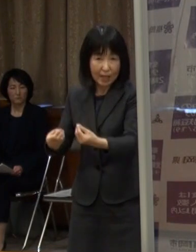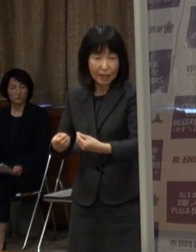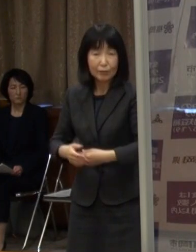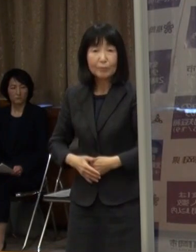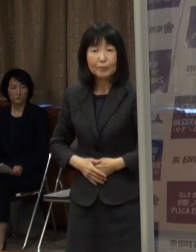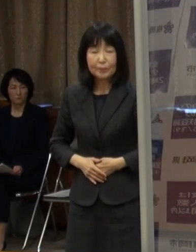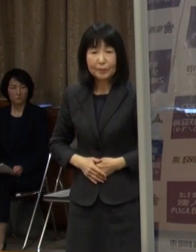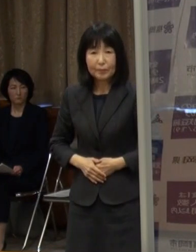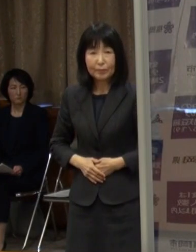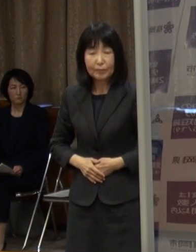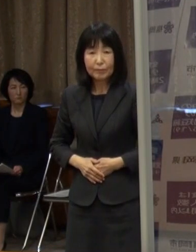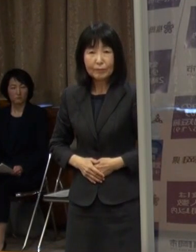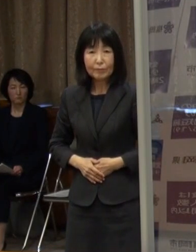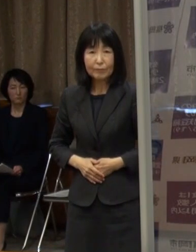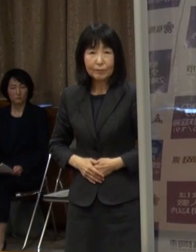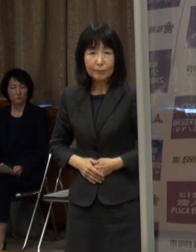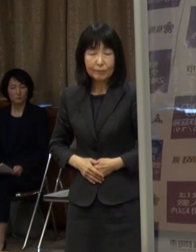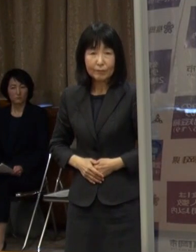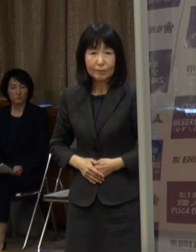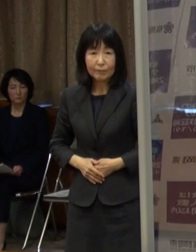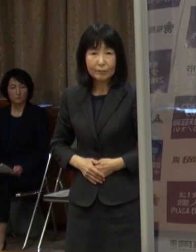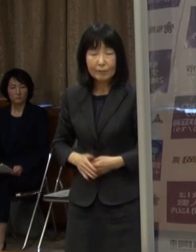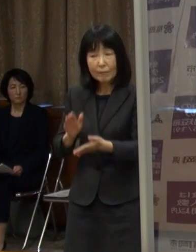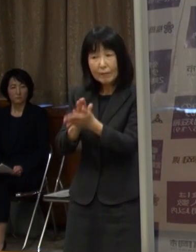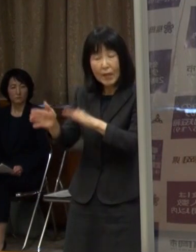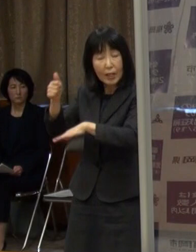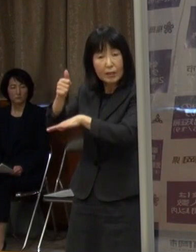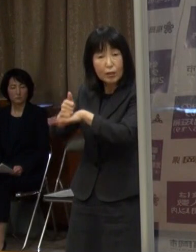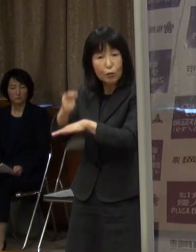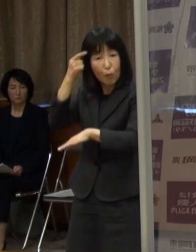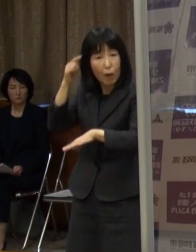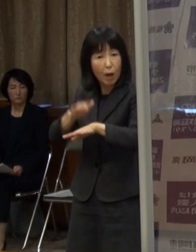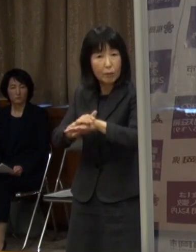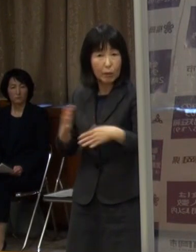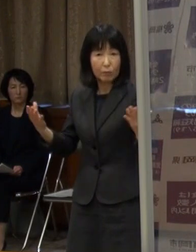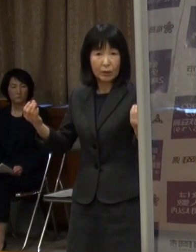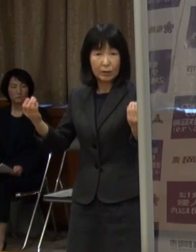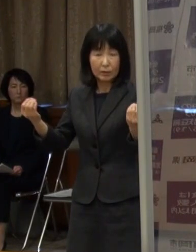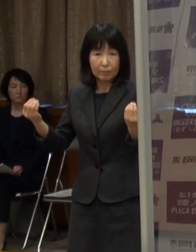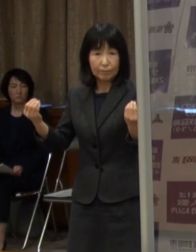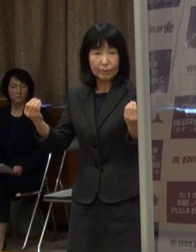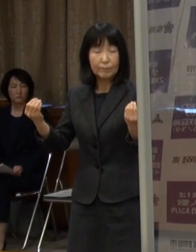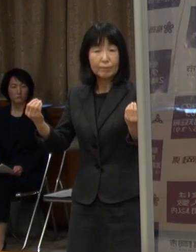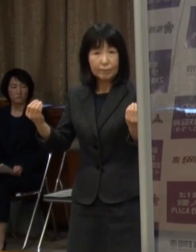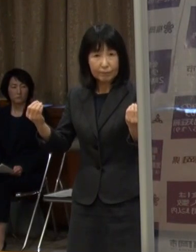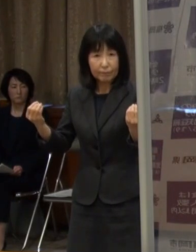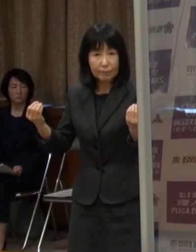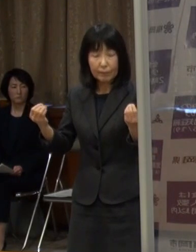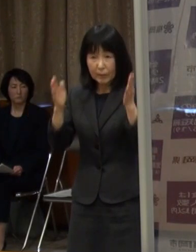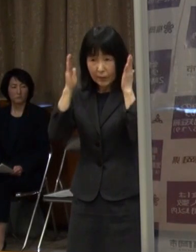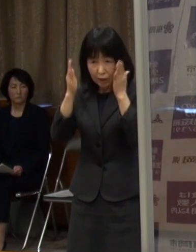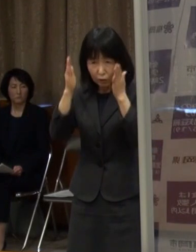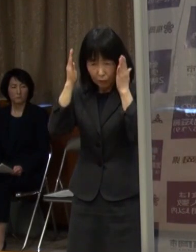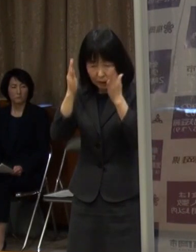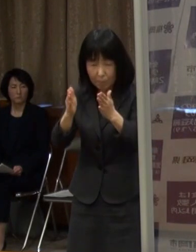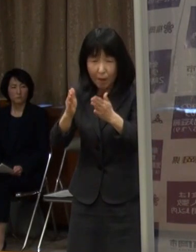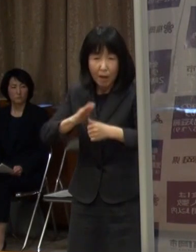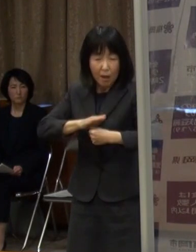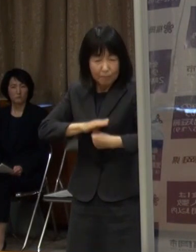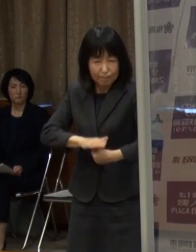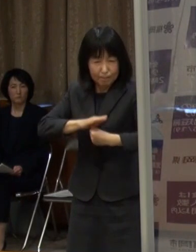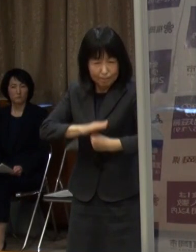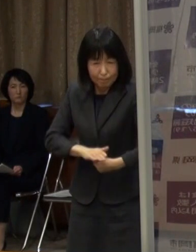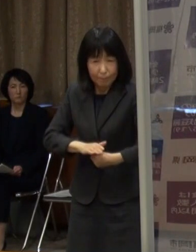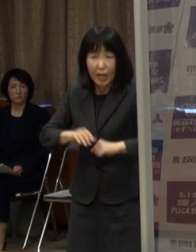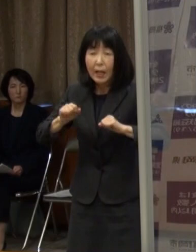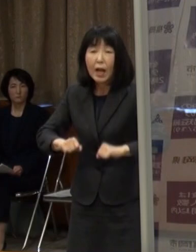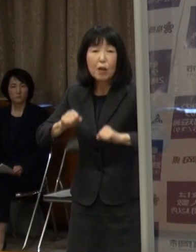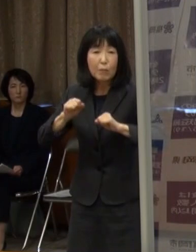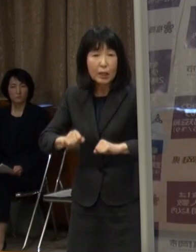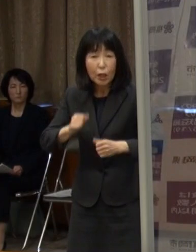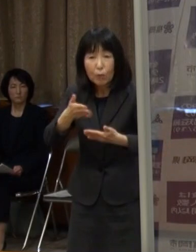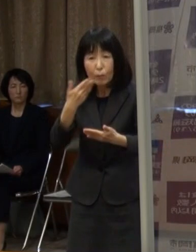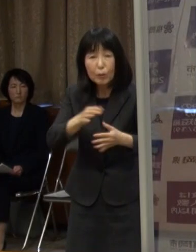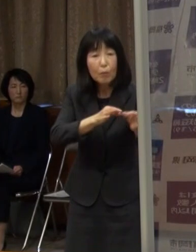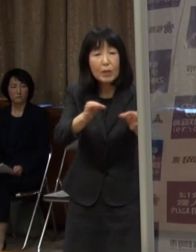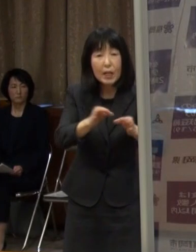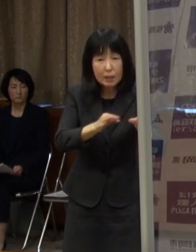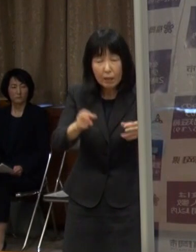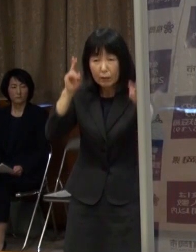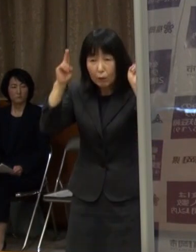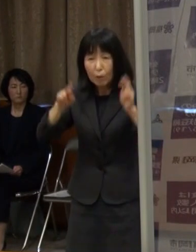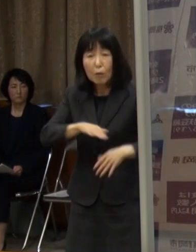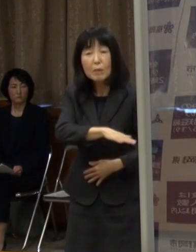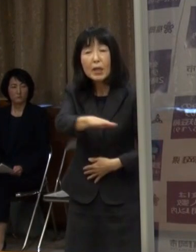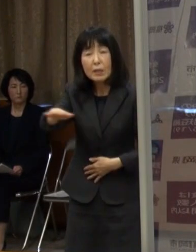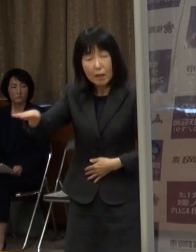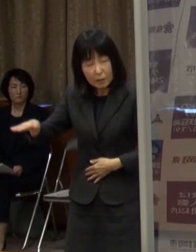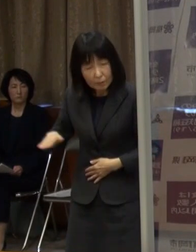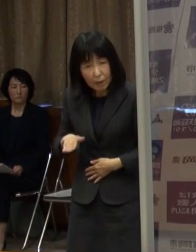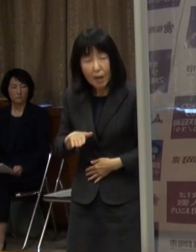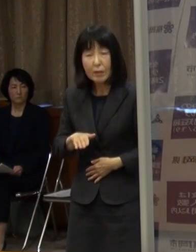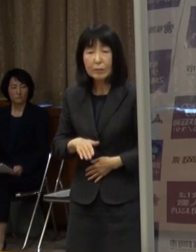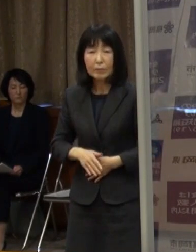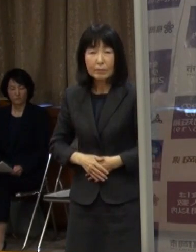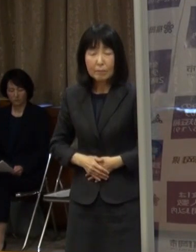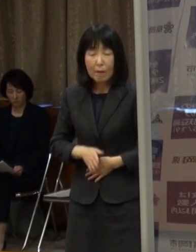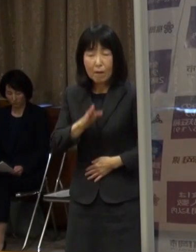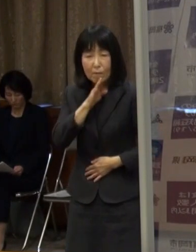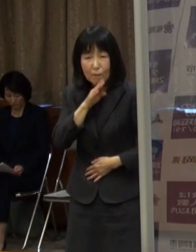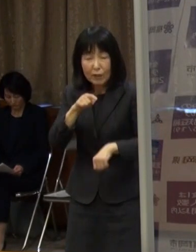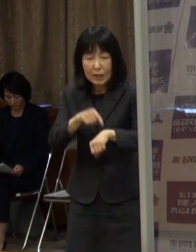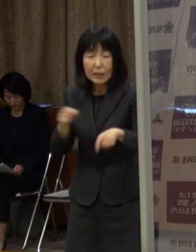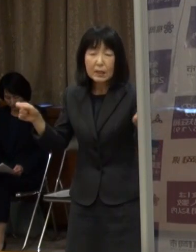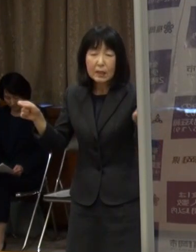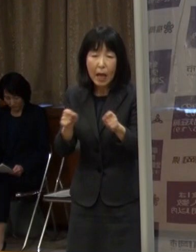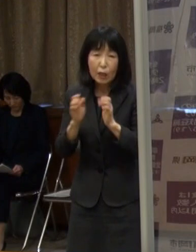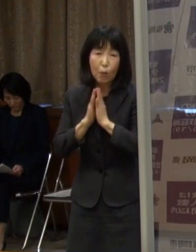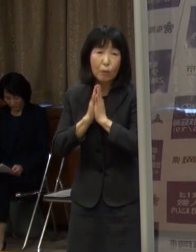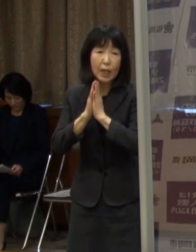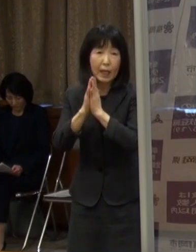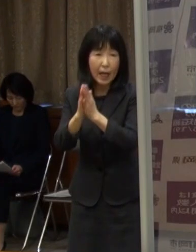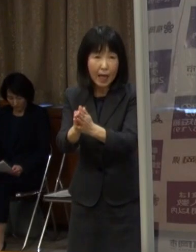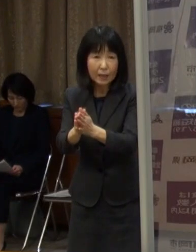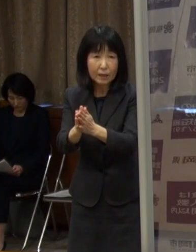それで これは知事とも認識は同じですが 本当に一生懸命歯を食いしばって頑張っている飲食店の皆さん 事業者の皆さんにとって 時短要請を強いるということは